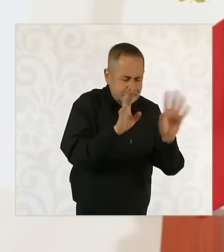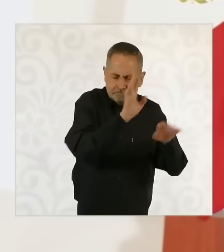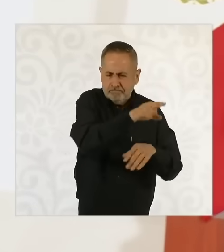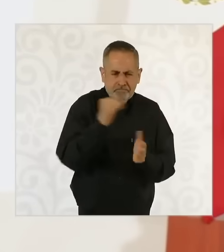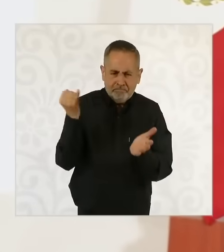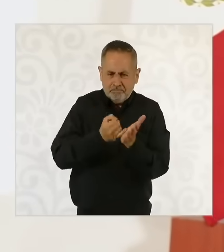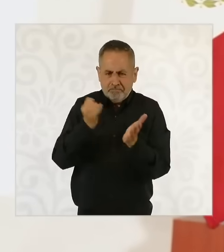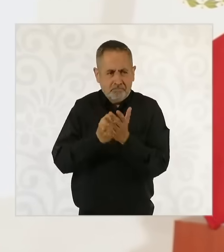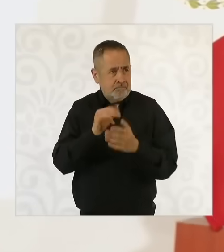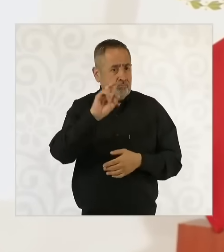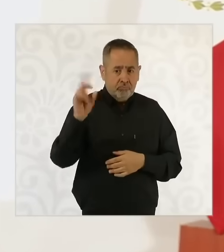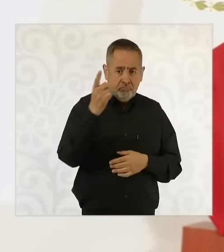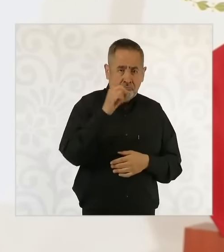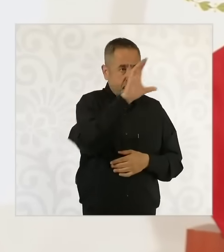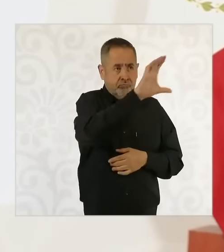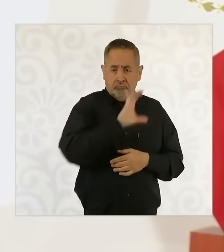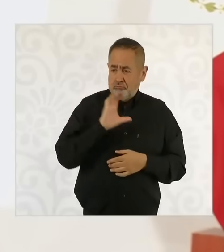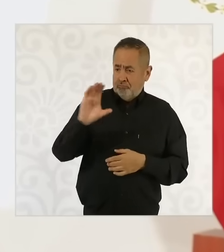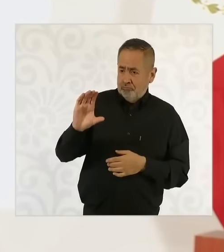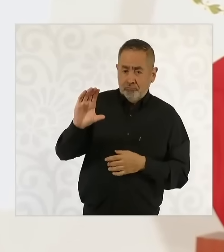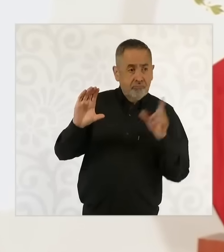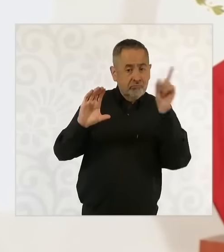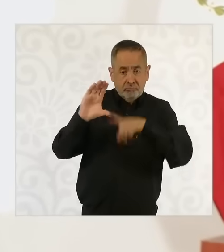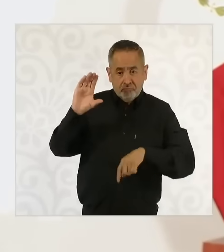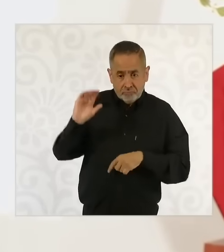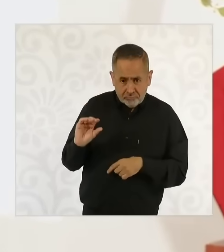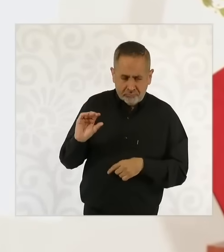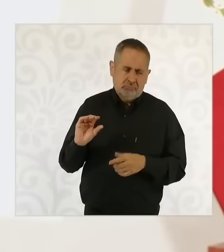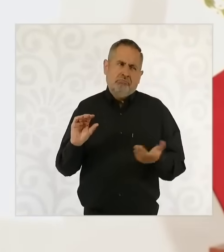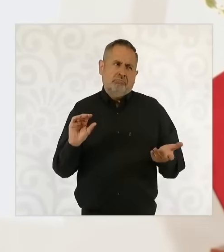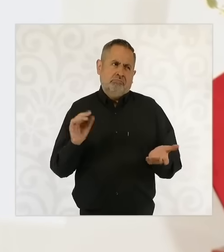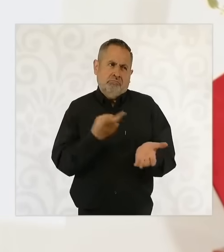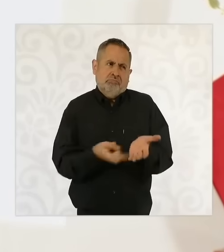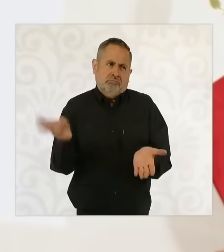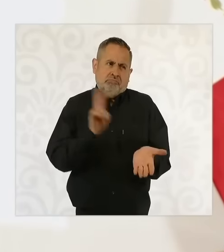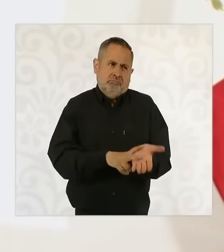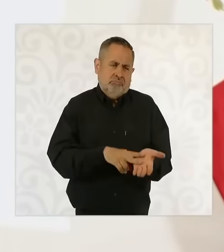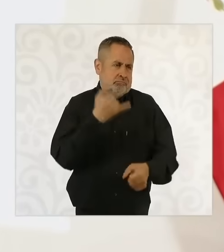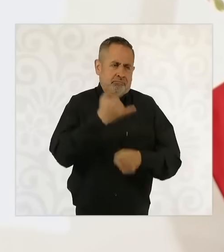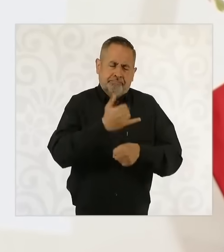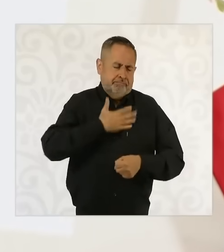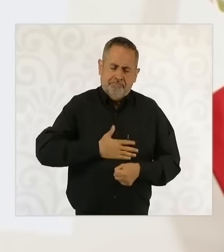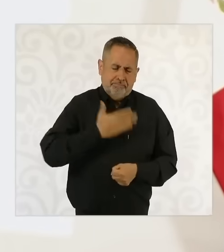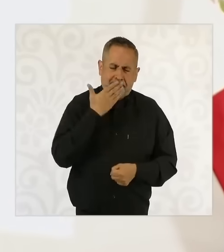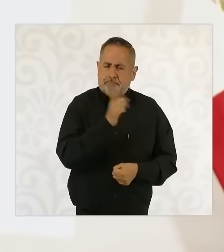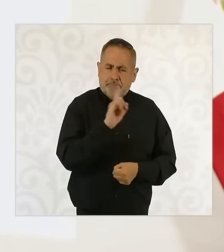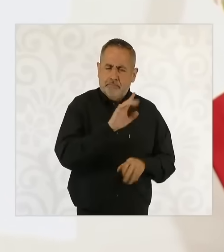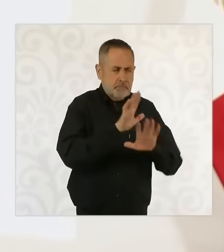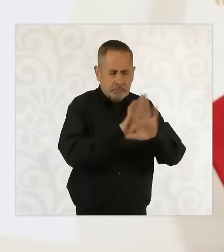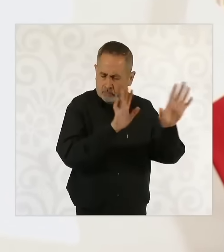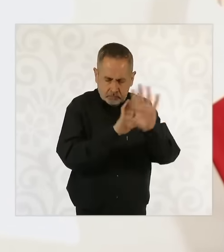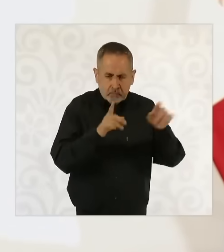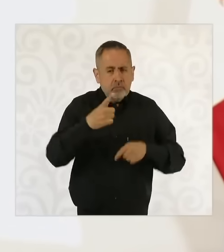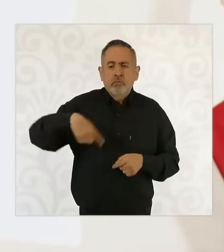remesas pues es una doble contribución es injusto y lo que representaría pues para los paisanos para